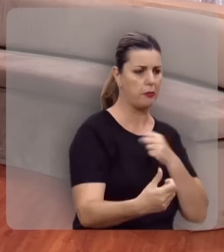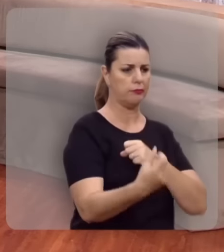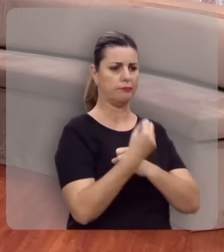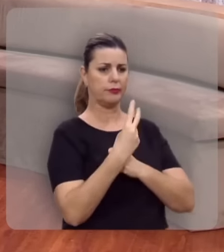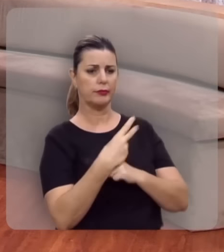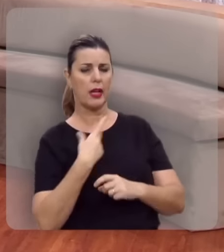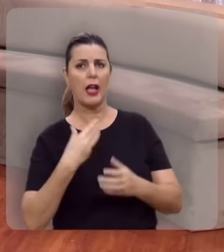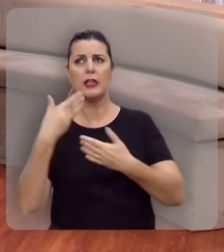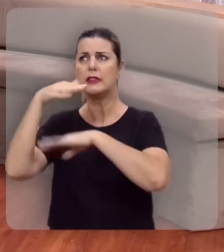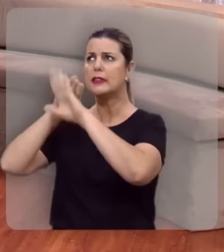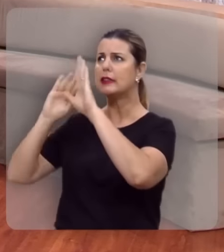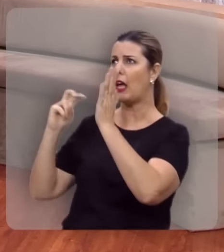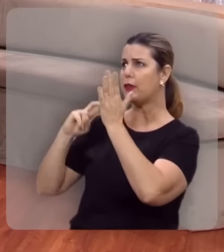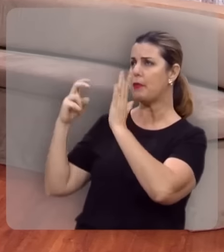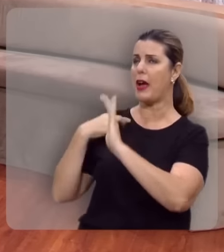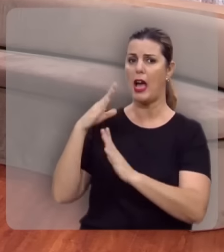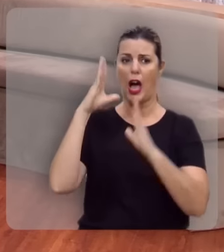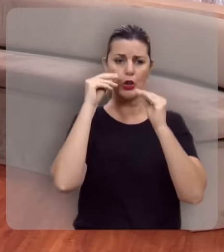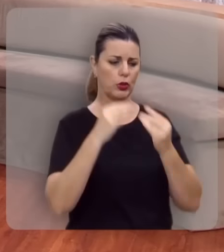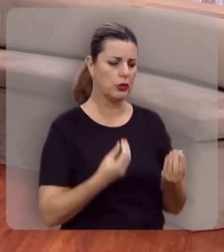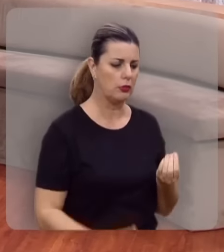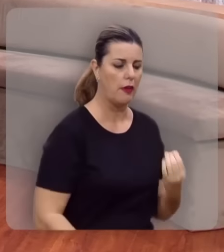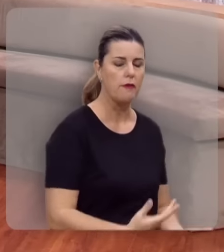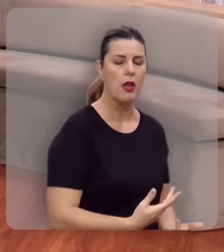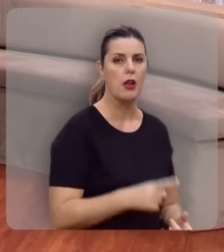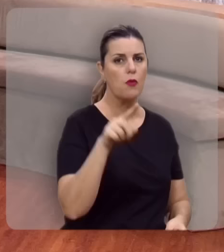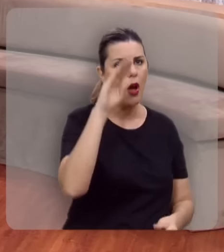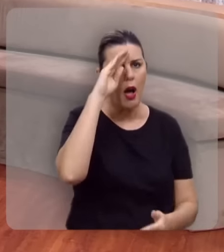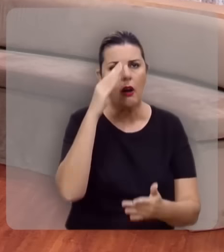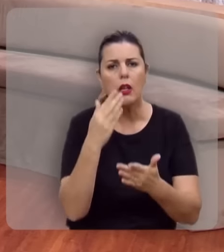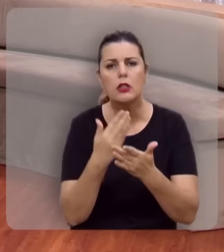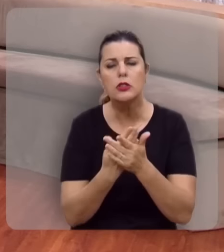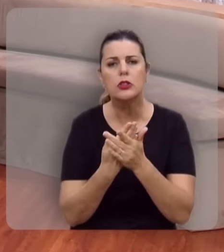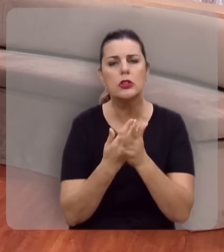o céu de manhã e indo para o inferno a noite, se você creu no Senhor Jesus Cristo, se você nasceu